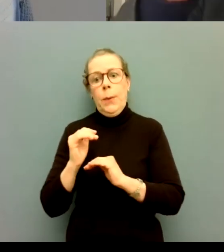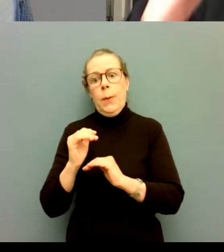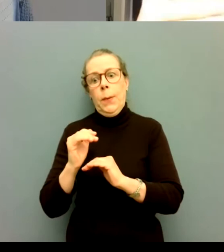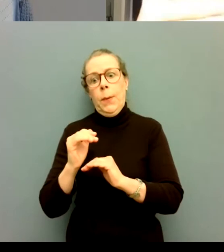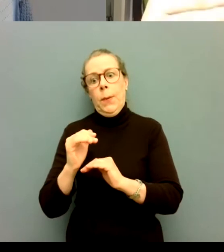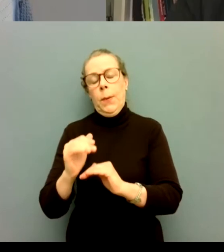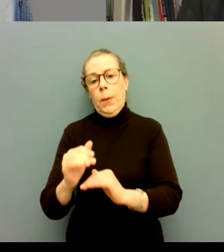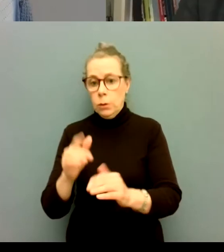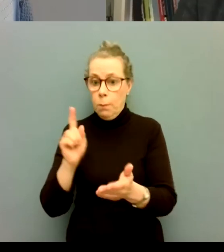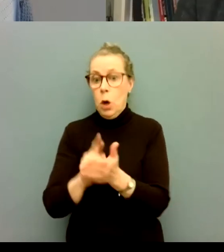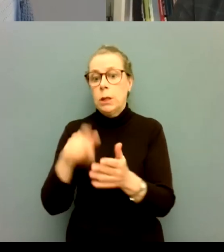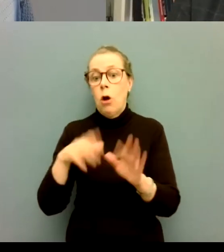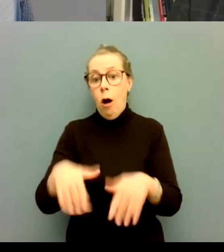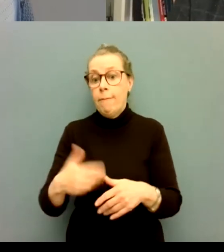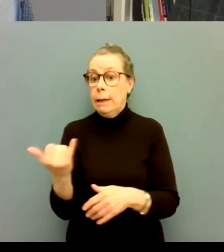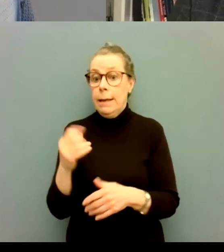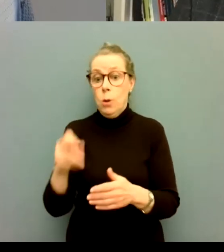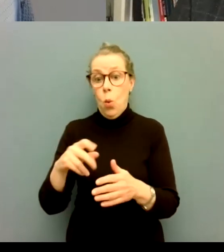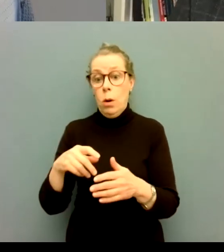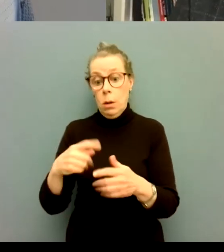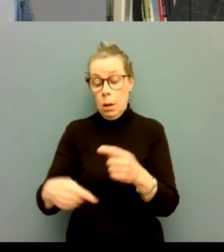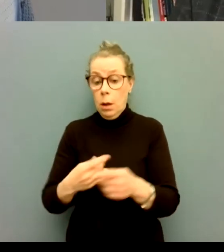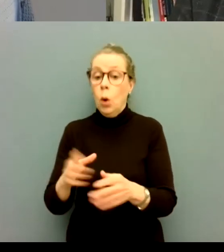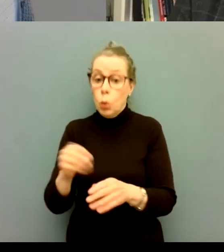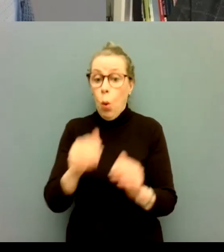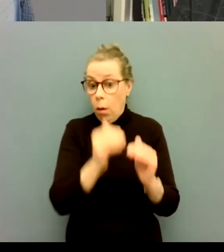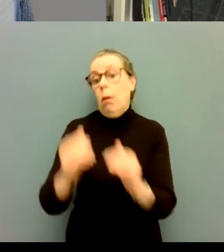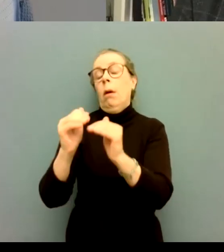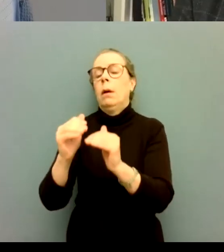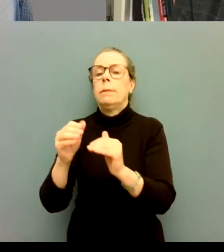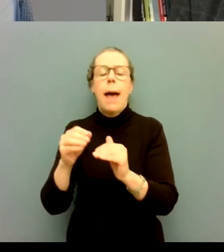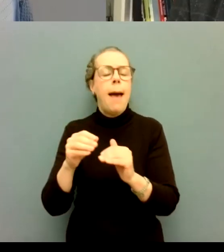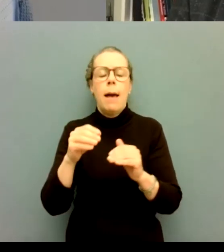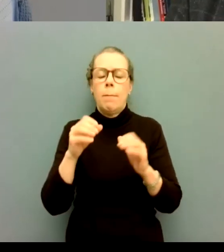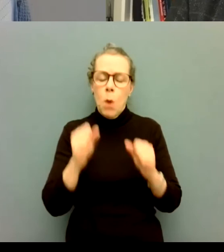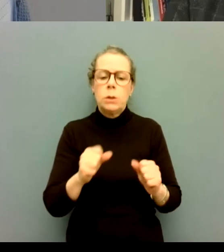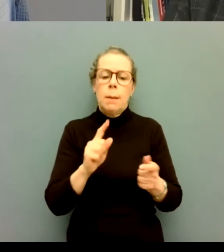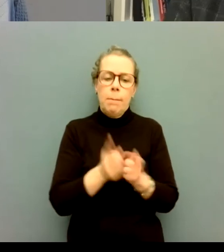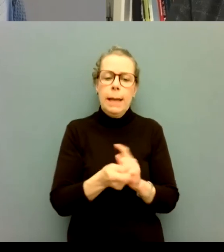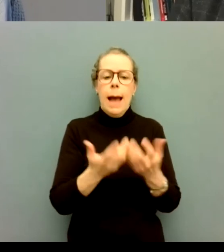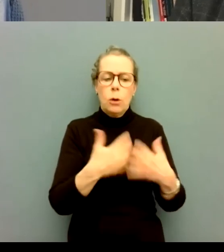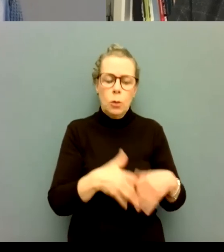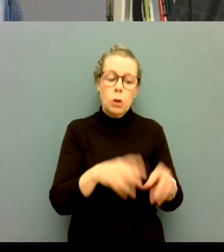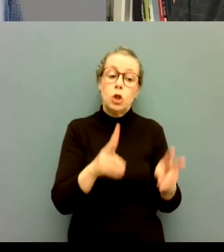sen efter tio år gör man ett lyft. Det bör vara som när man räknar upp anslagen-